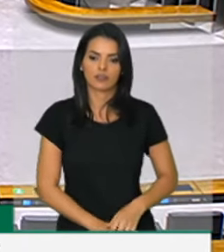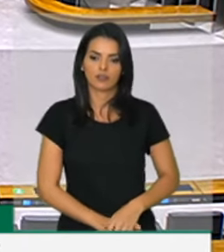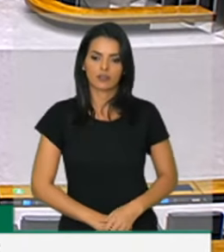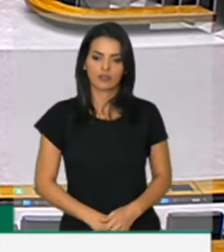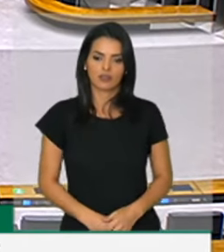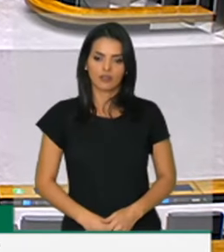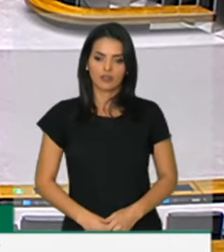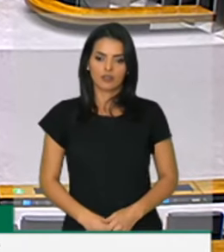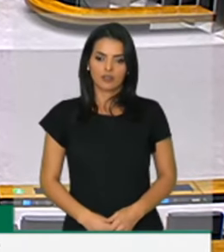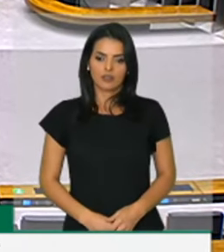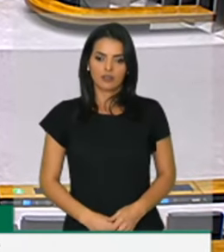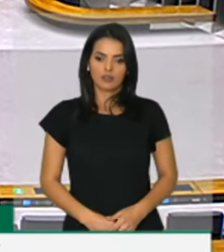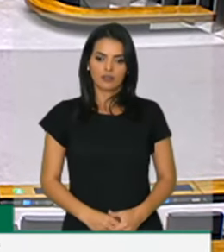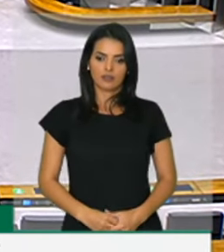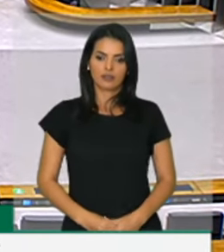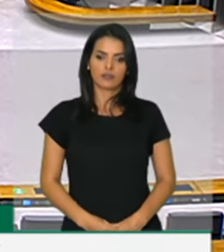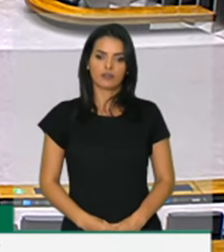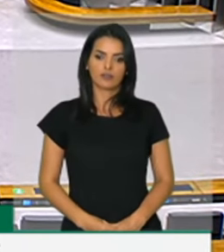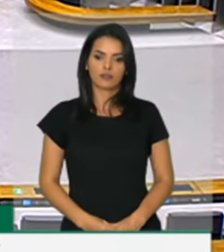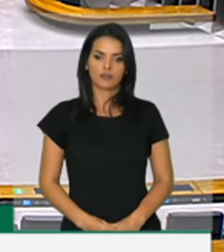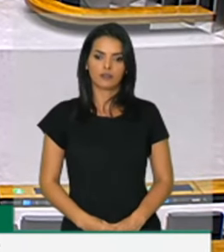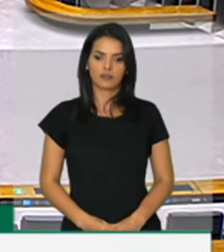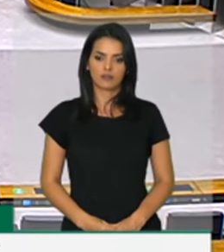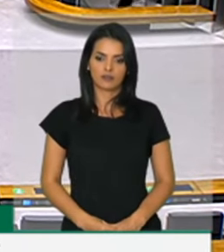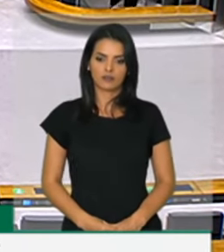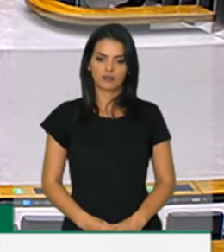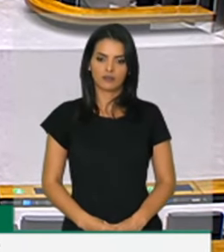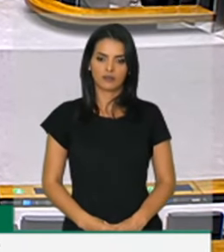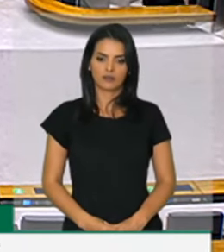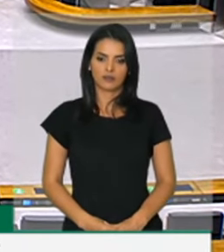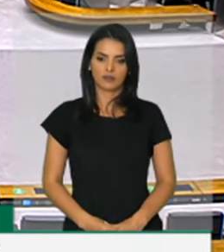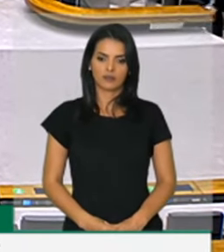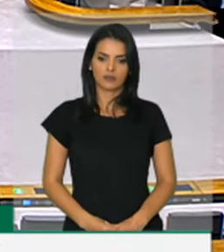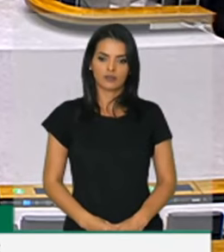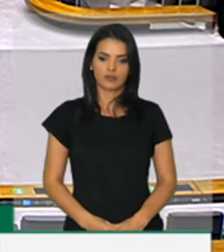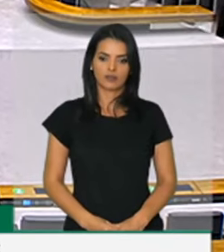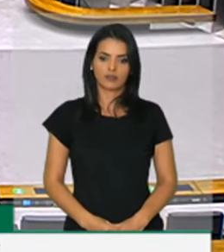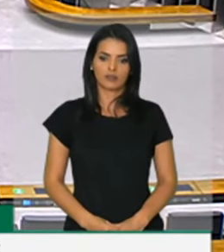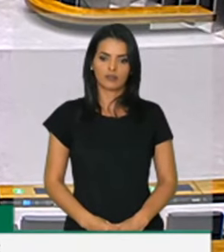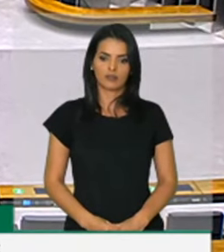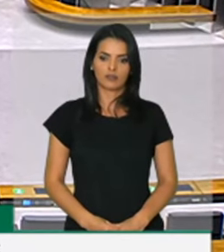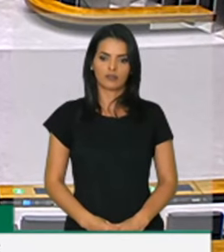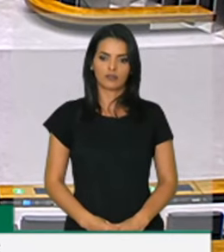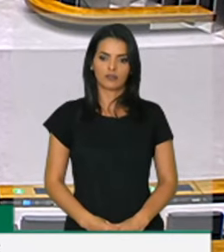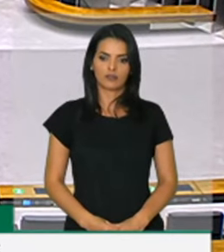PERDOE. -- [DEPUTADA]: MAIS UMA MATÉRIA QUE A GENTE... DEBATE AQUI... QUE DIZ RESPEITO A UMA LÓGICA DE PRIVATIZAÇÃO DA